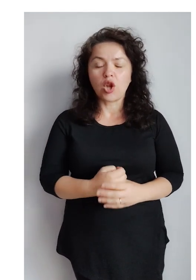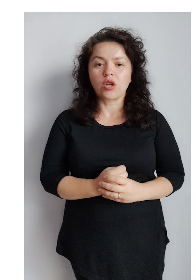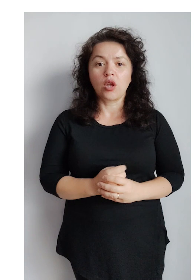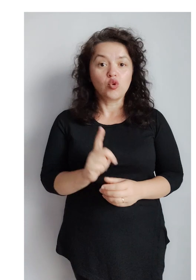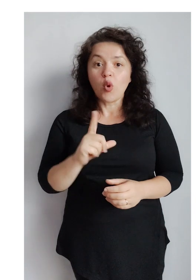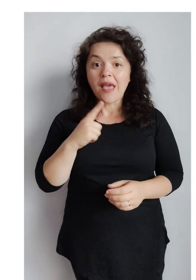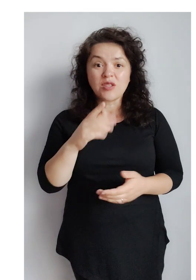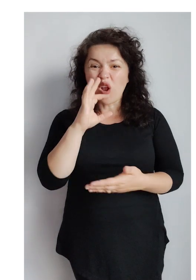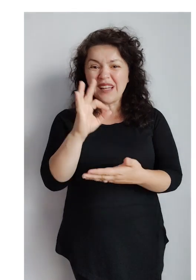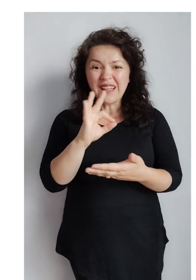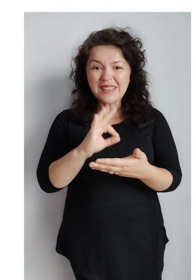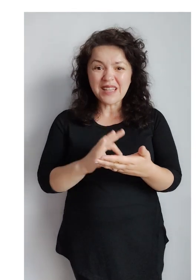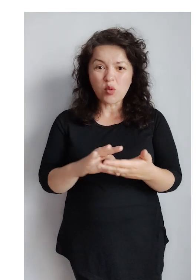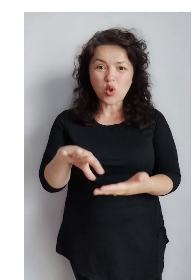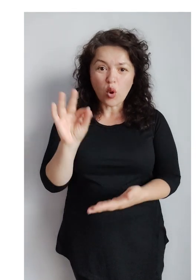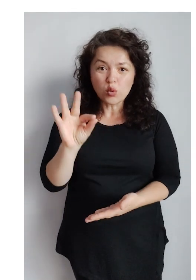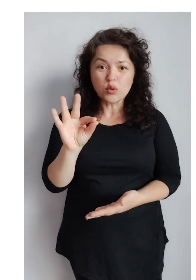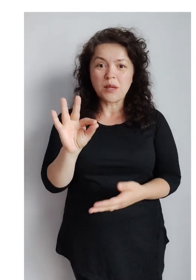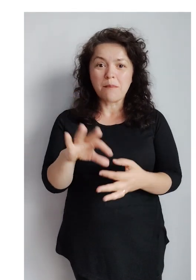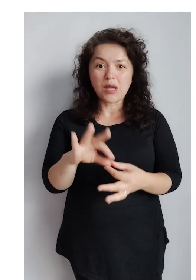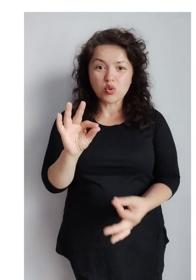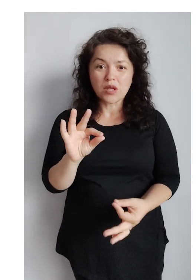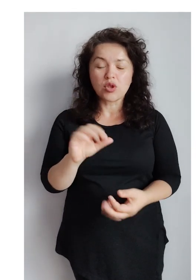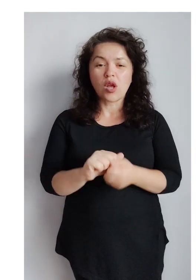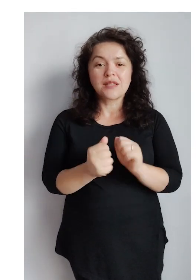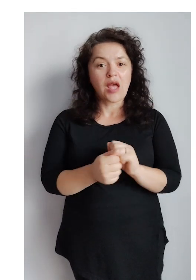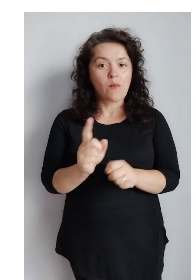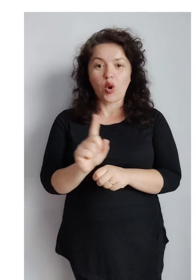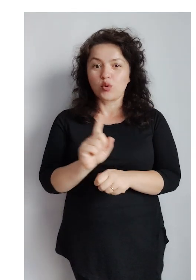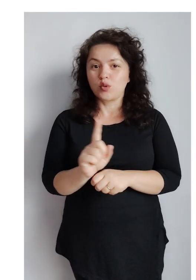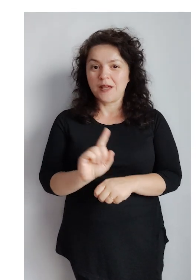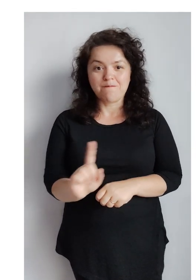Nu este o listă cu anumite soluții, măsurători sau produse.